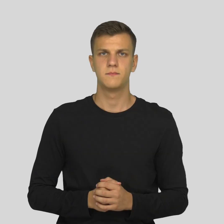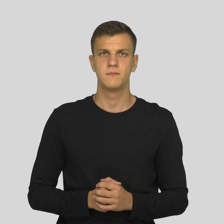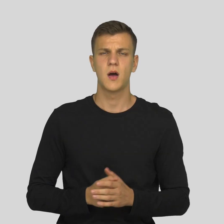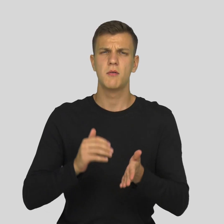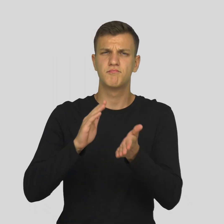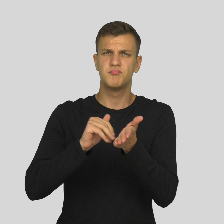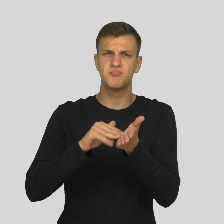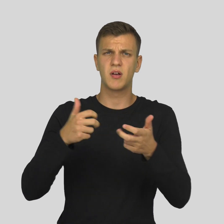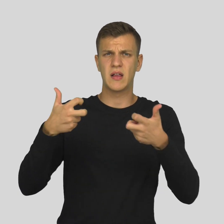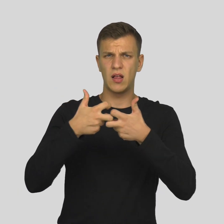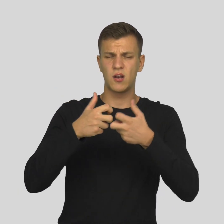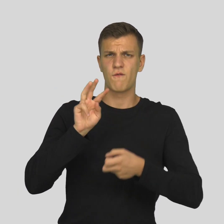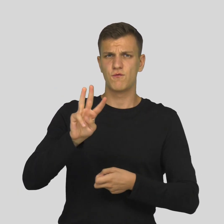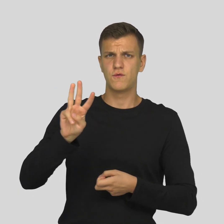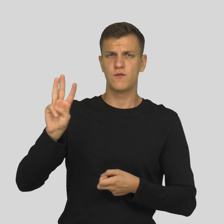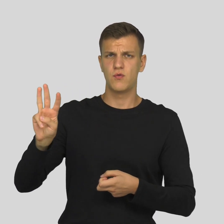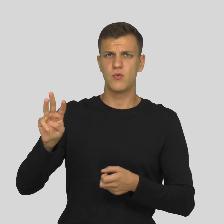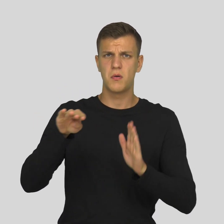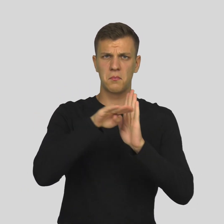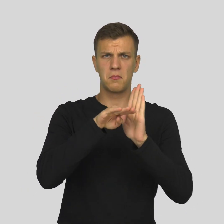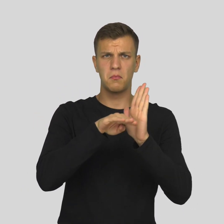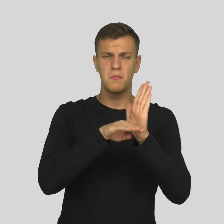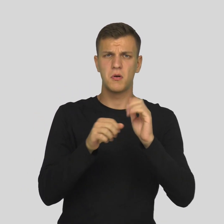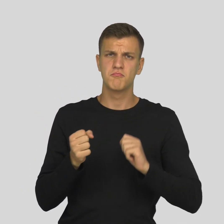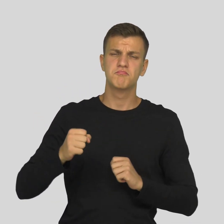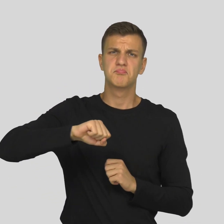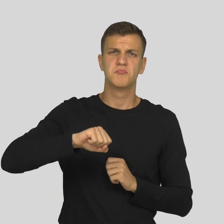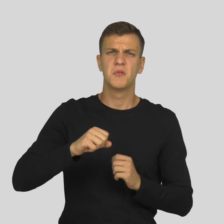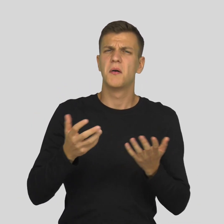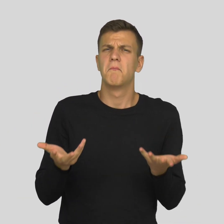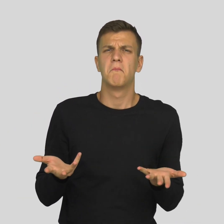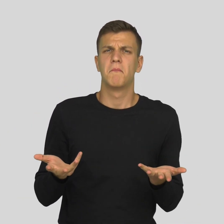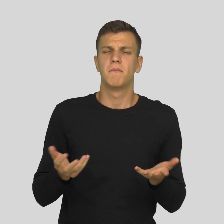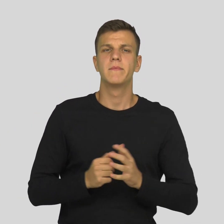Co się stanie jeśli podmiot publiczny nie spełni standardów dostępności?